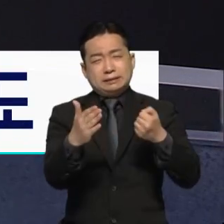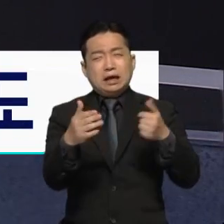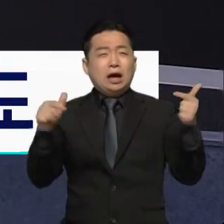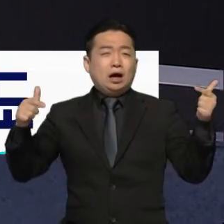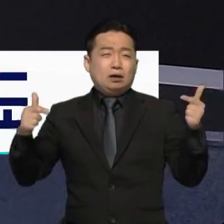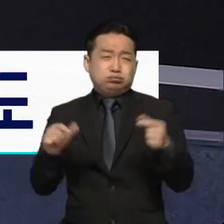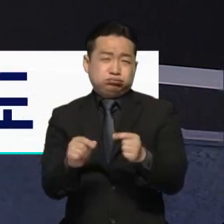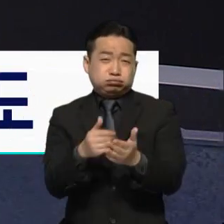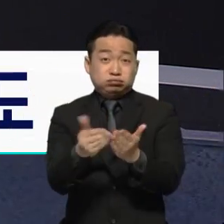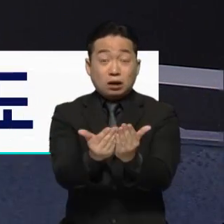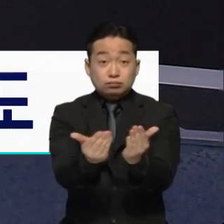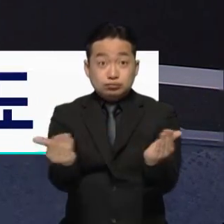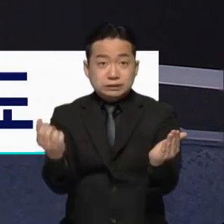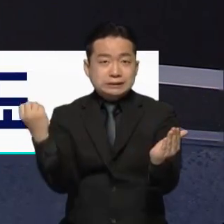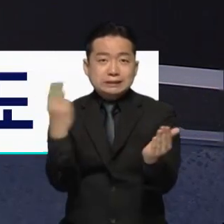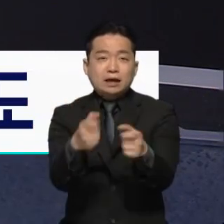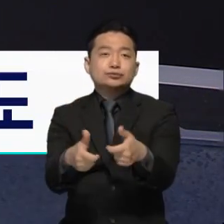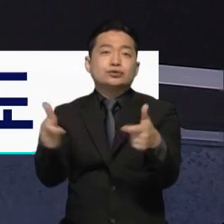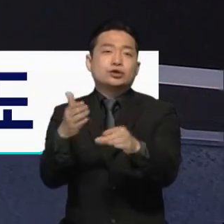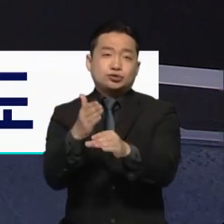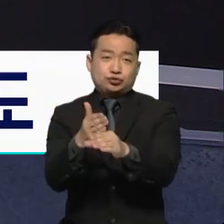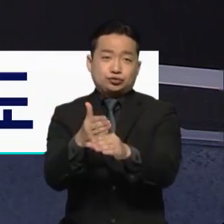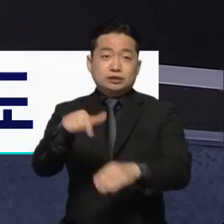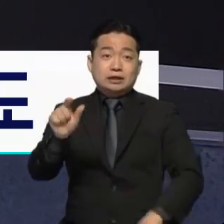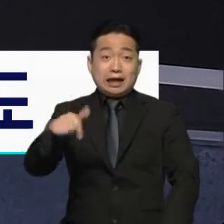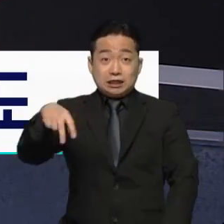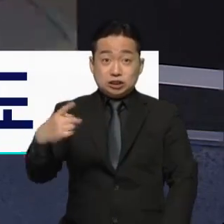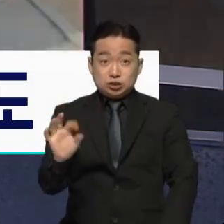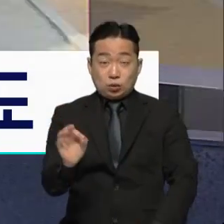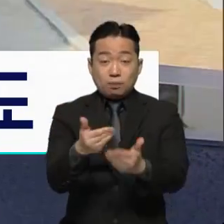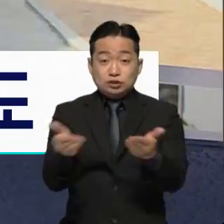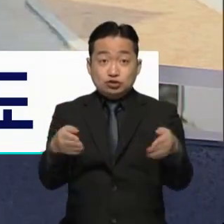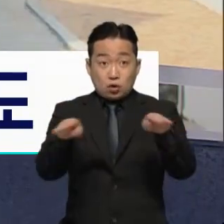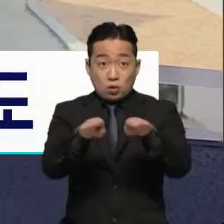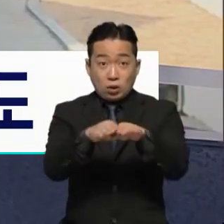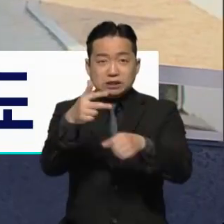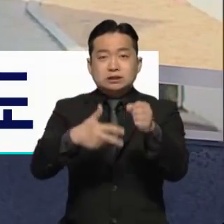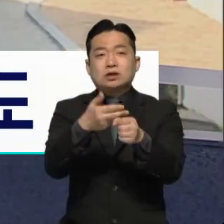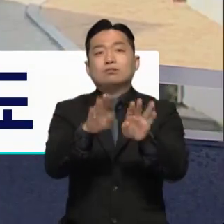(앵커) 코로나로 움츠러들었던 미술 전시가 다시 활기를 띠고 있습니다. 간송미술관이 다시 문을 열었고 석파정